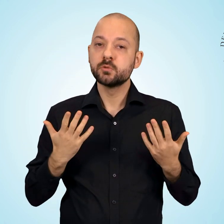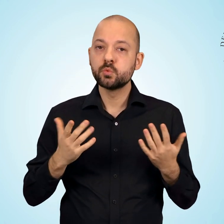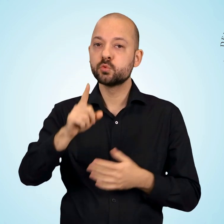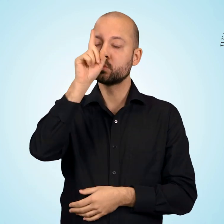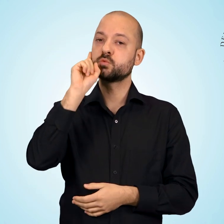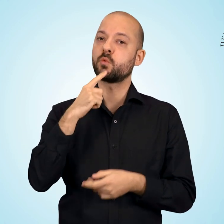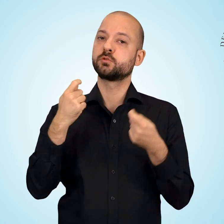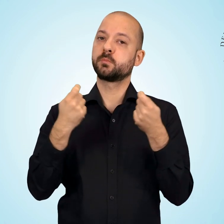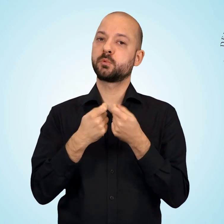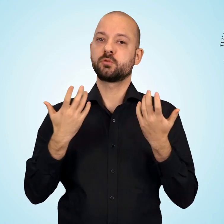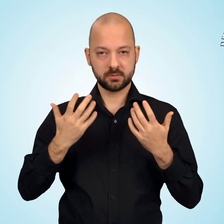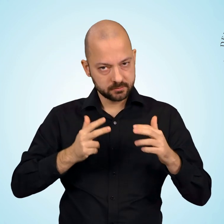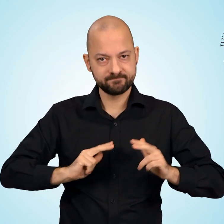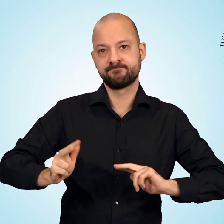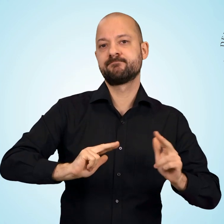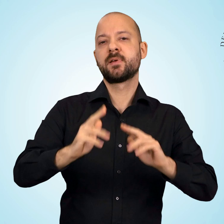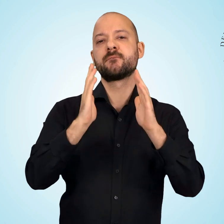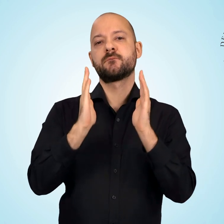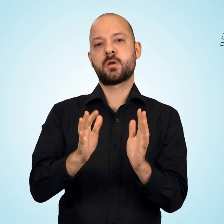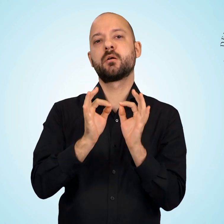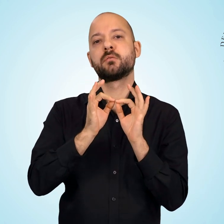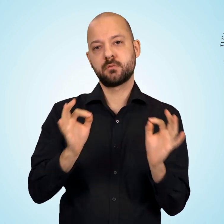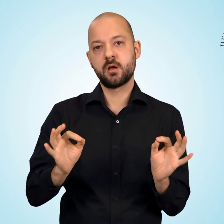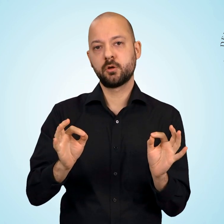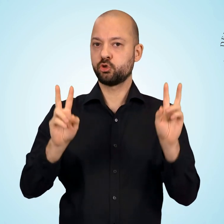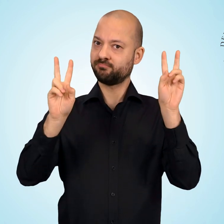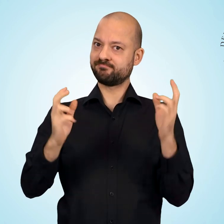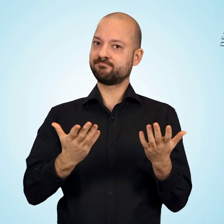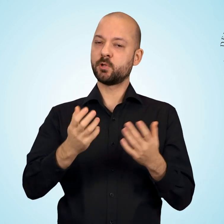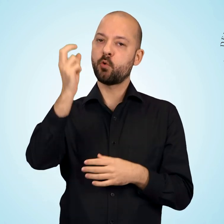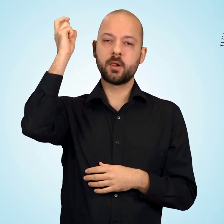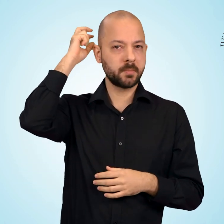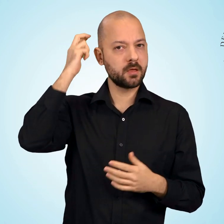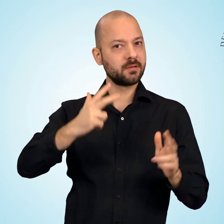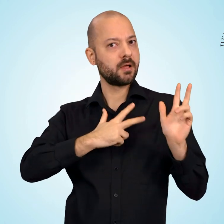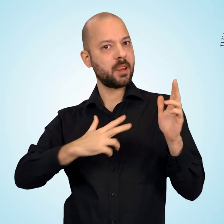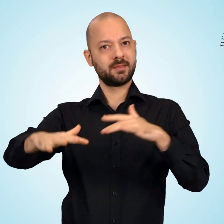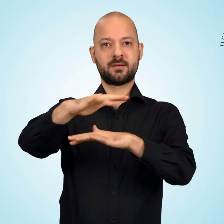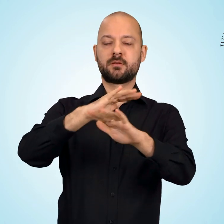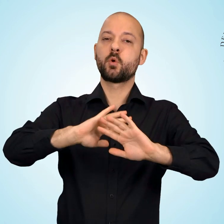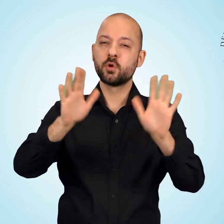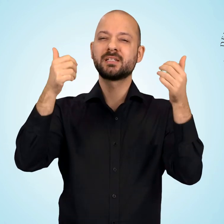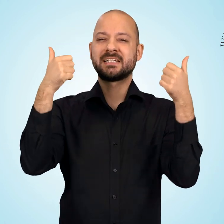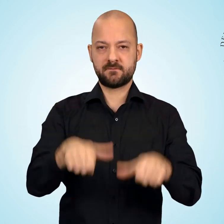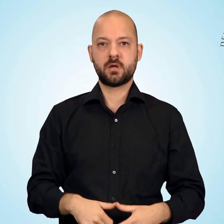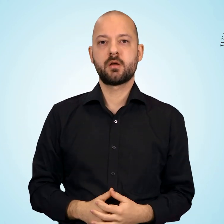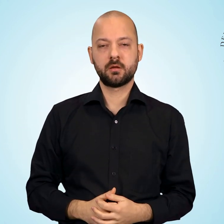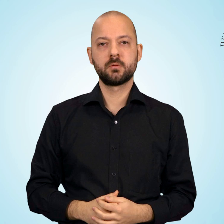Der DGB e. V. veranstaltet die Fachtagung „Cochlea Implantat – Reali- täten ohne Zwang“